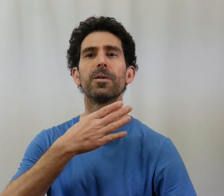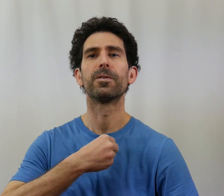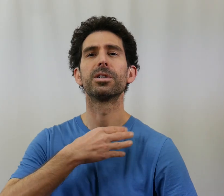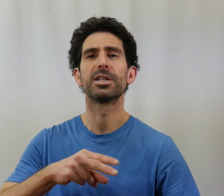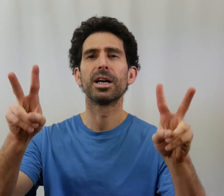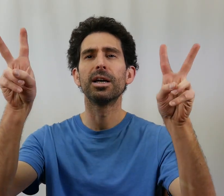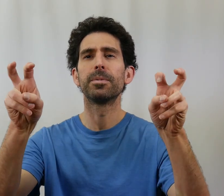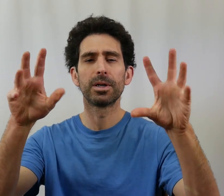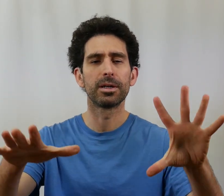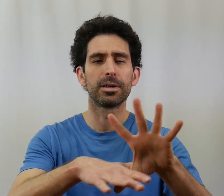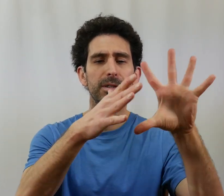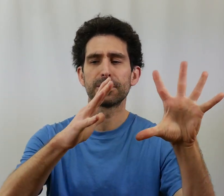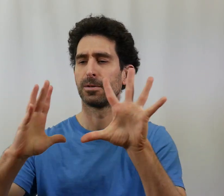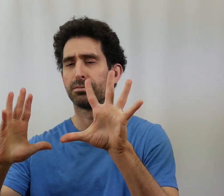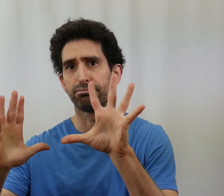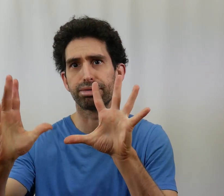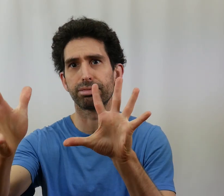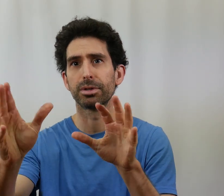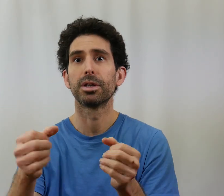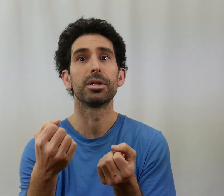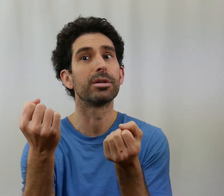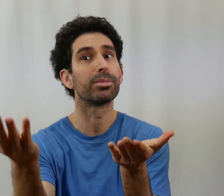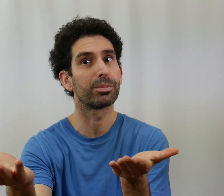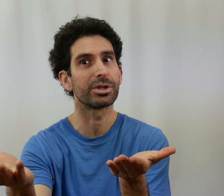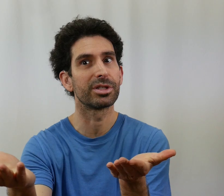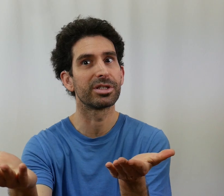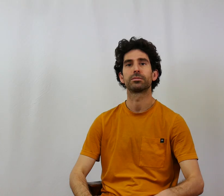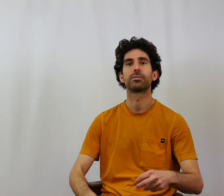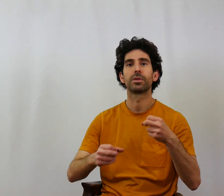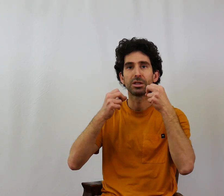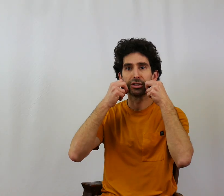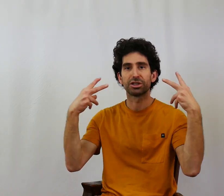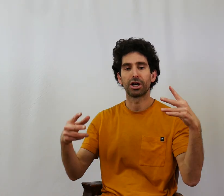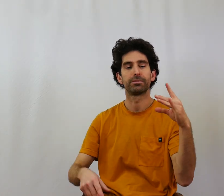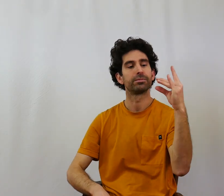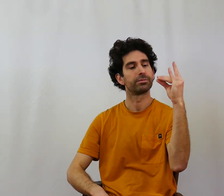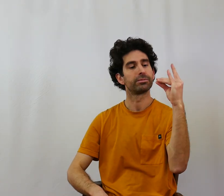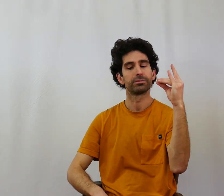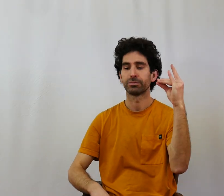Voici ma proposition d'expression imagée en LSF. *Chat*